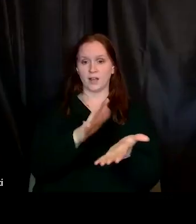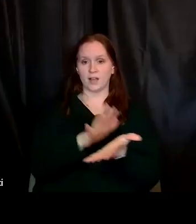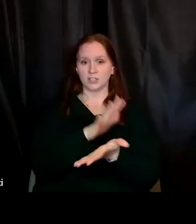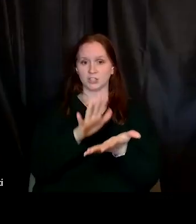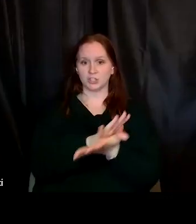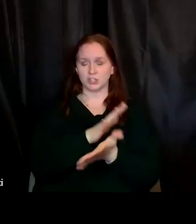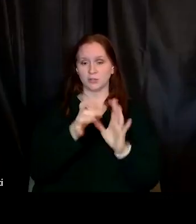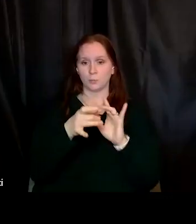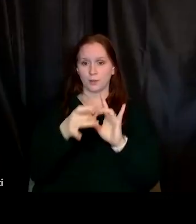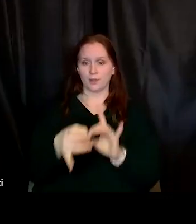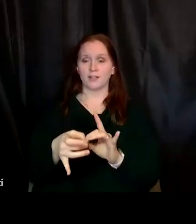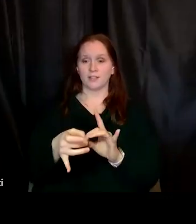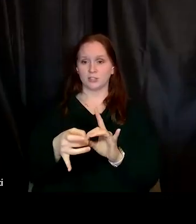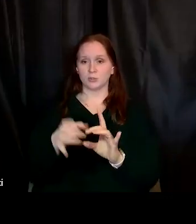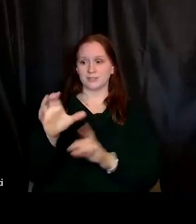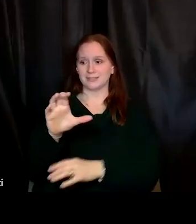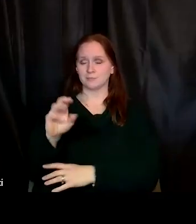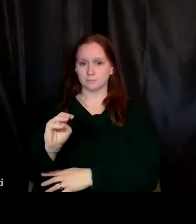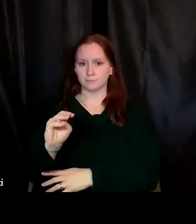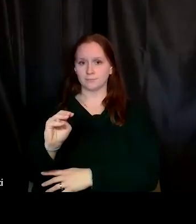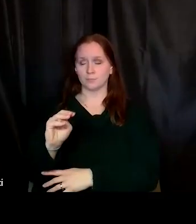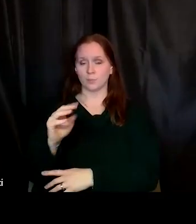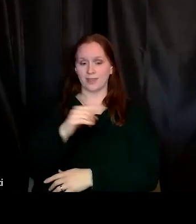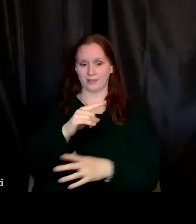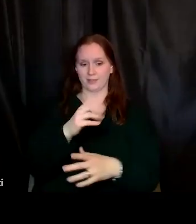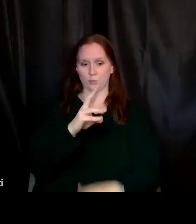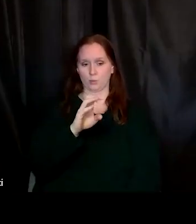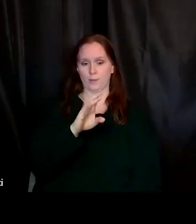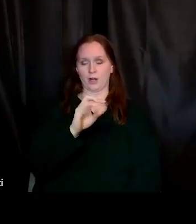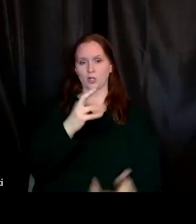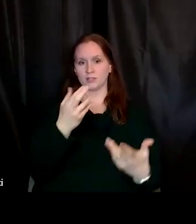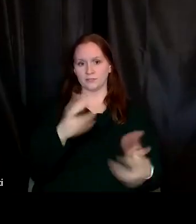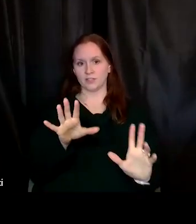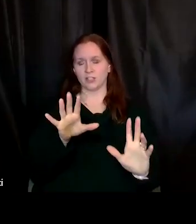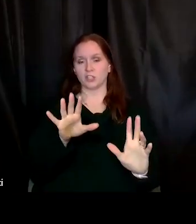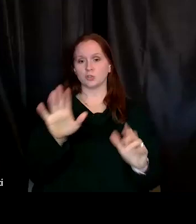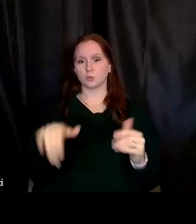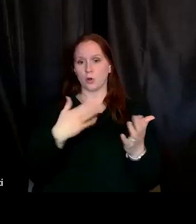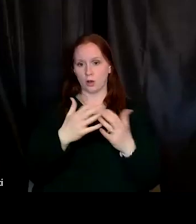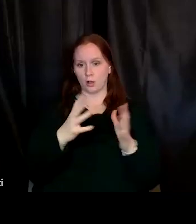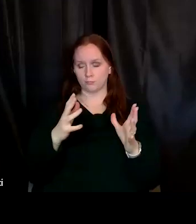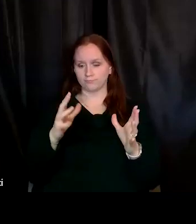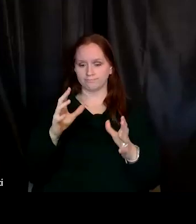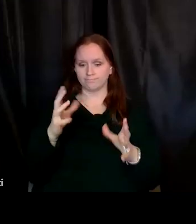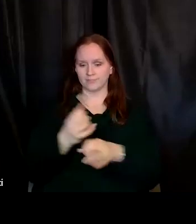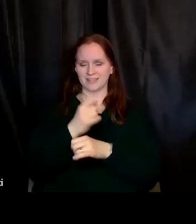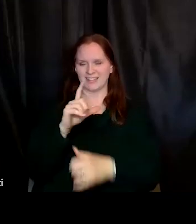o de empleado a empleado, y explicar quién eres, qué haces puede ser muy útil